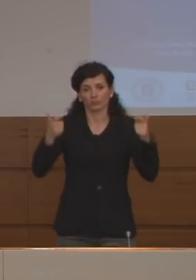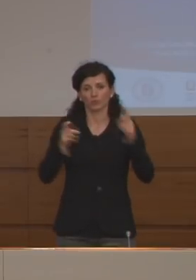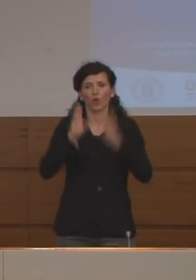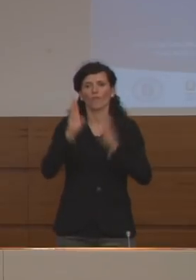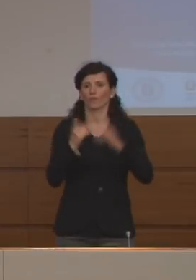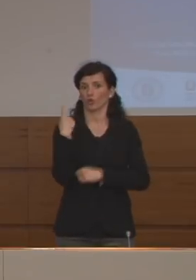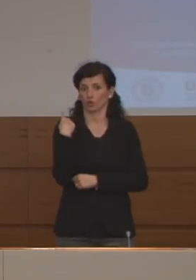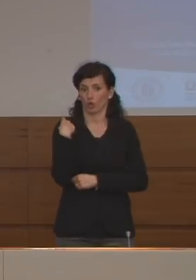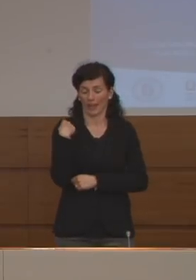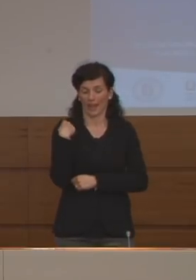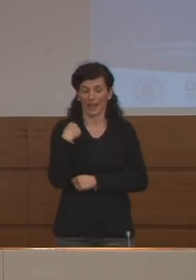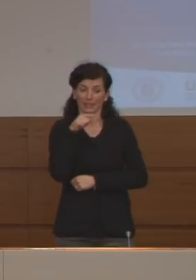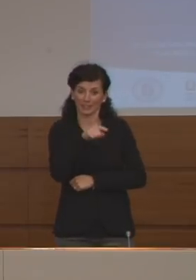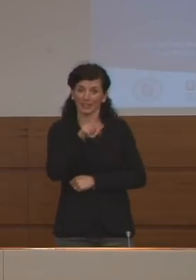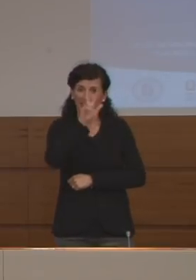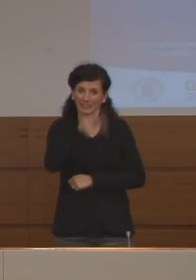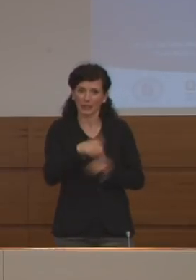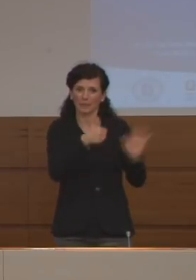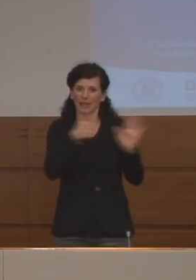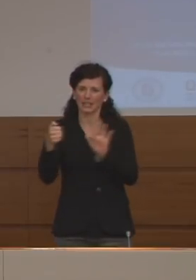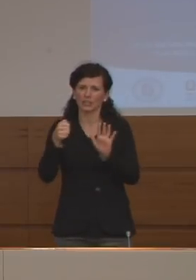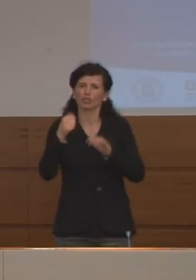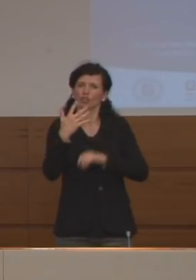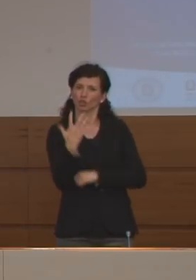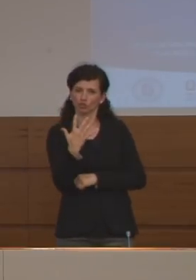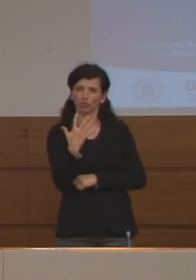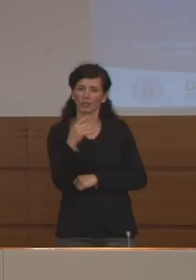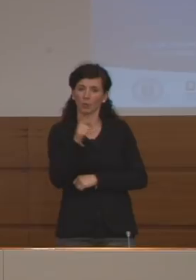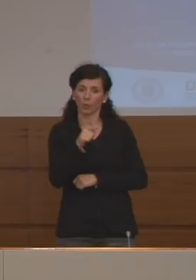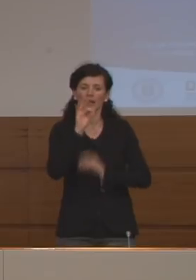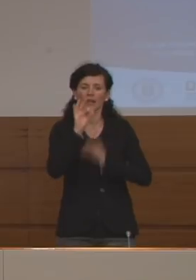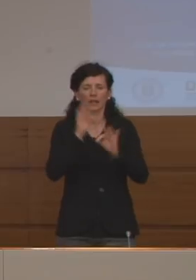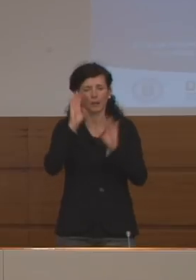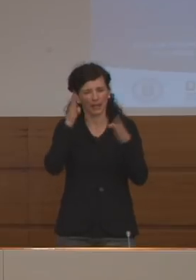Di questi 3.605 sono in terapia intensiva.